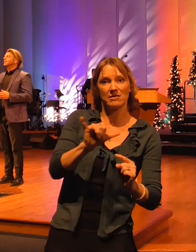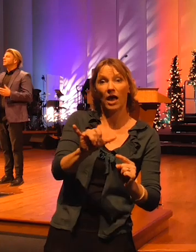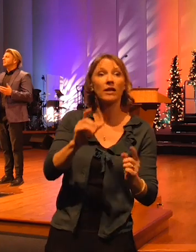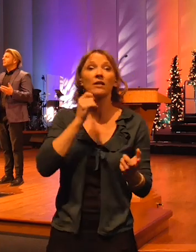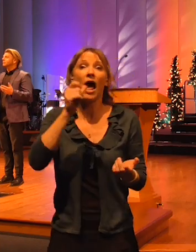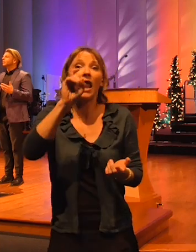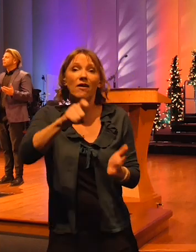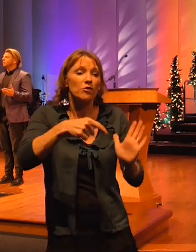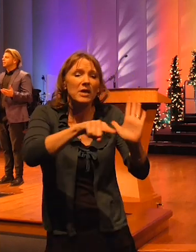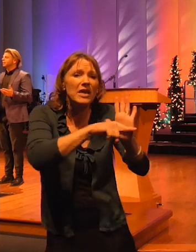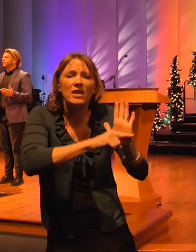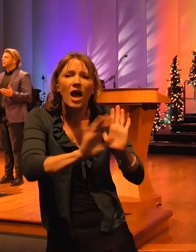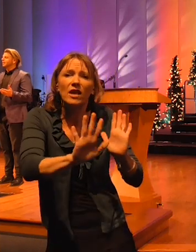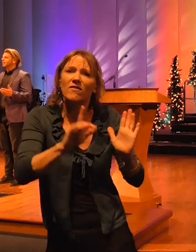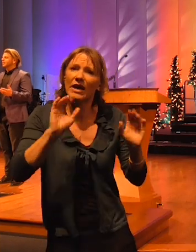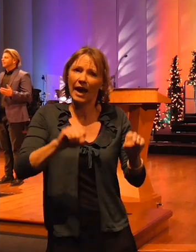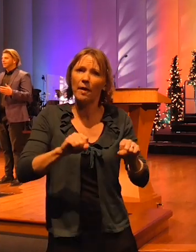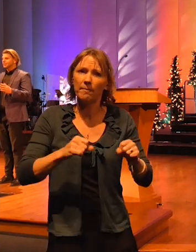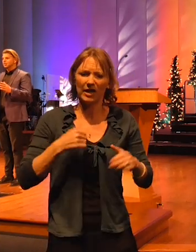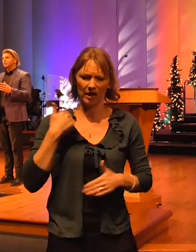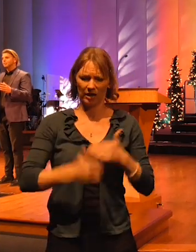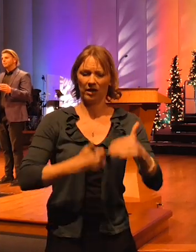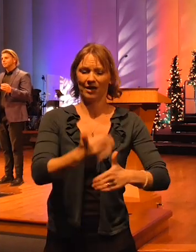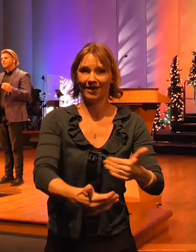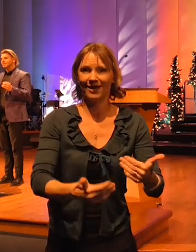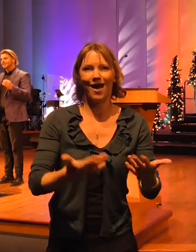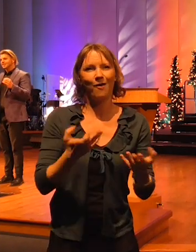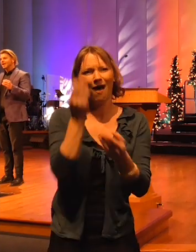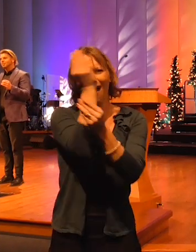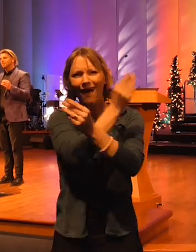realmente estimulante y yo Me gustaría compartir con ustedes el momento exacto en que esto La canción